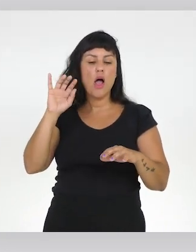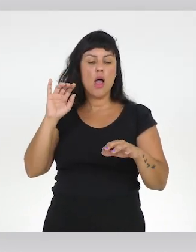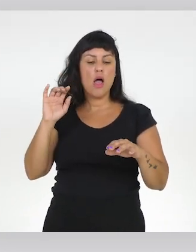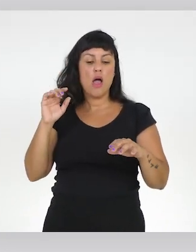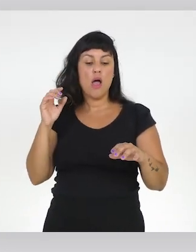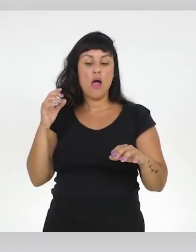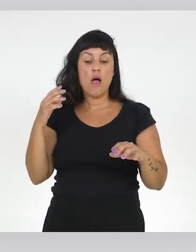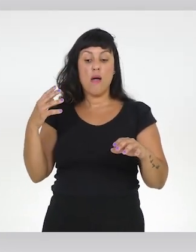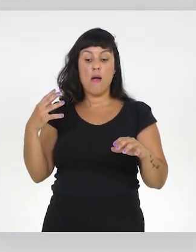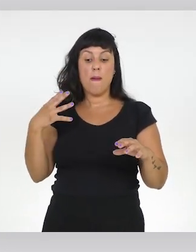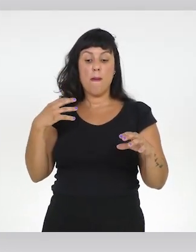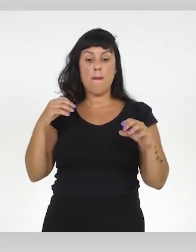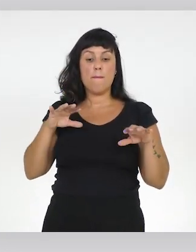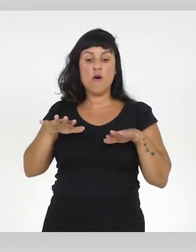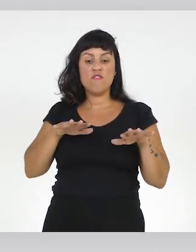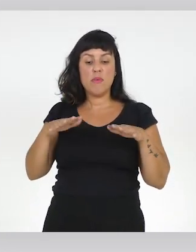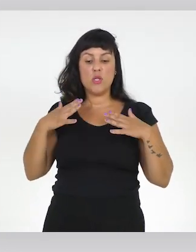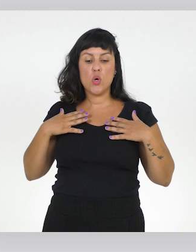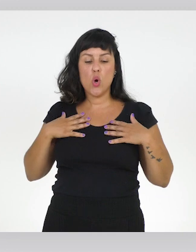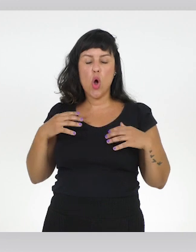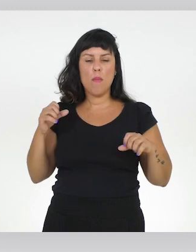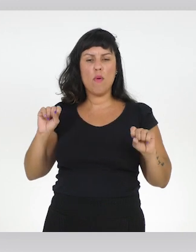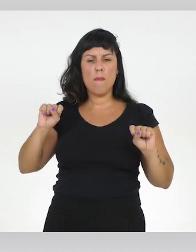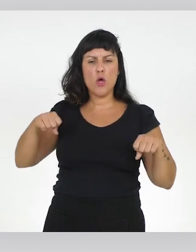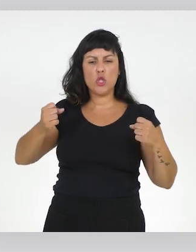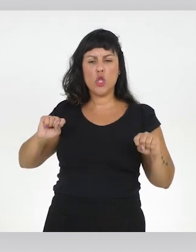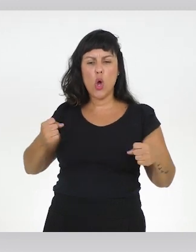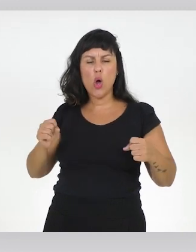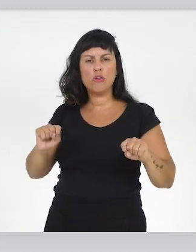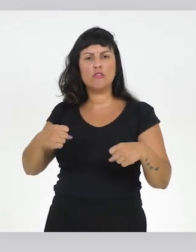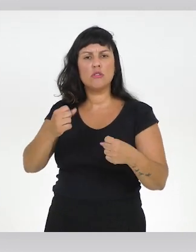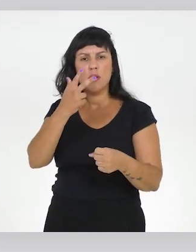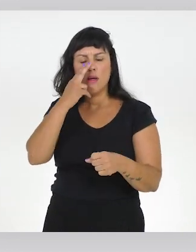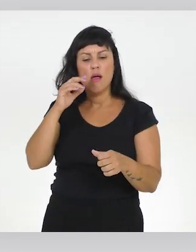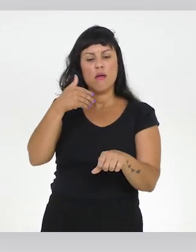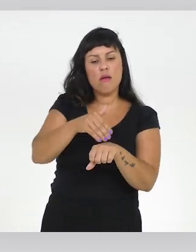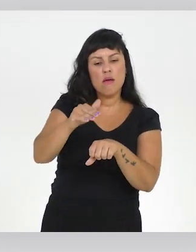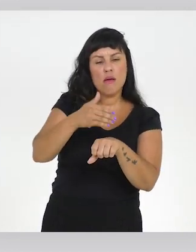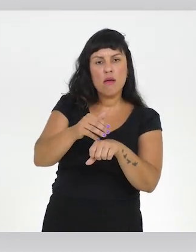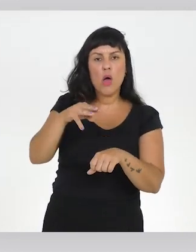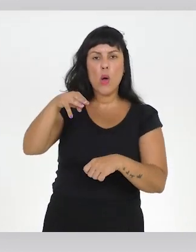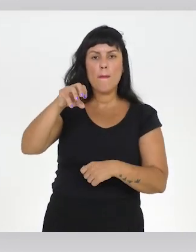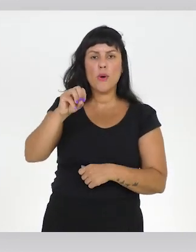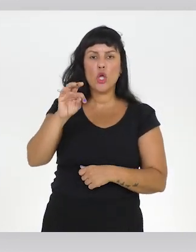e também podemos usar a massagem. Na dor associada ao sistema de movimento,